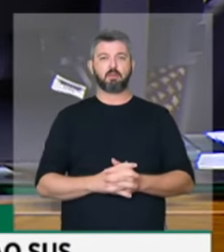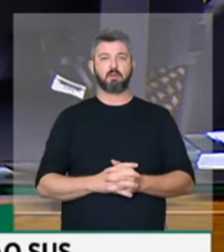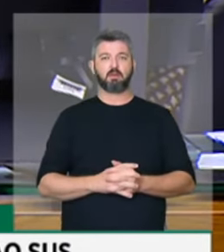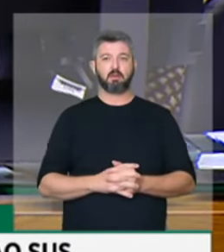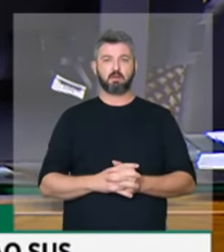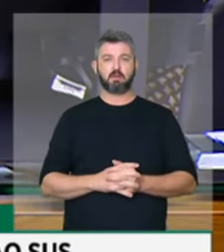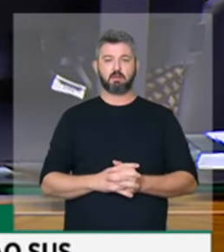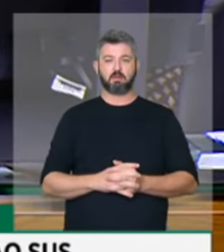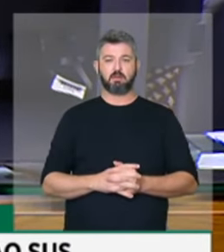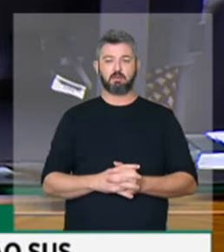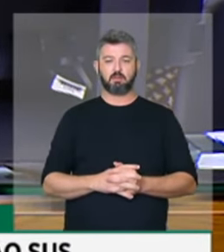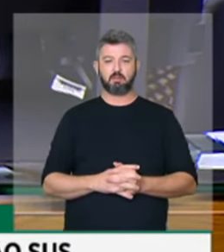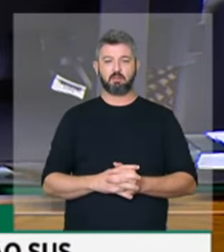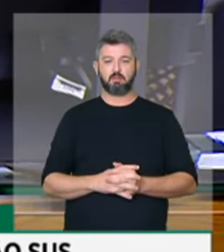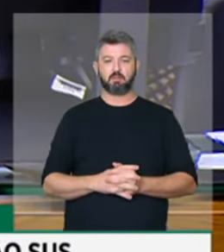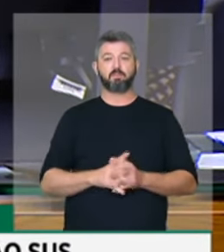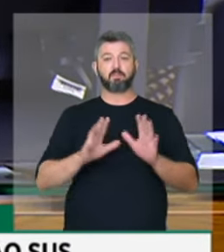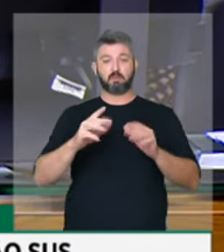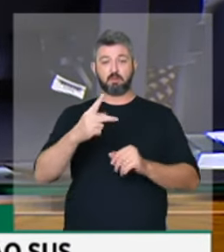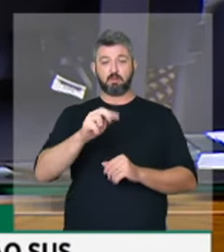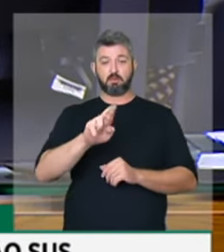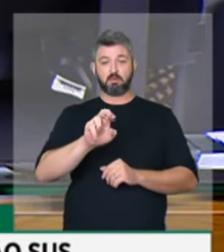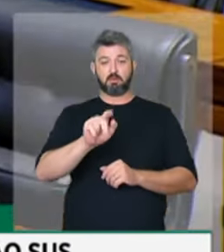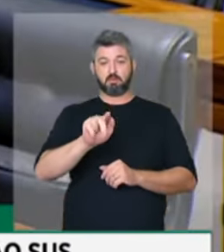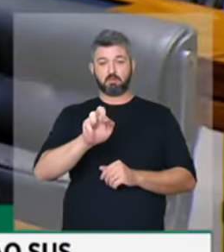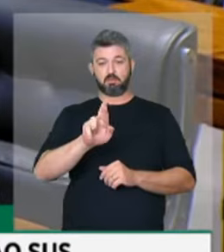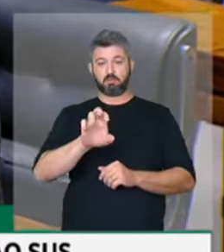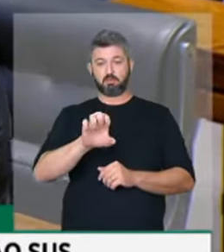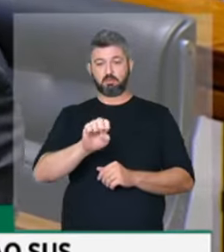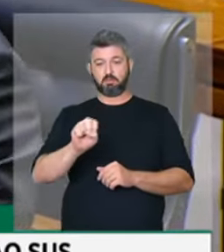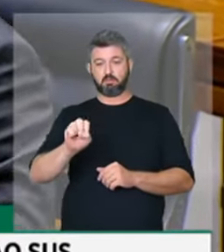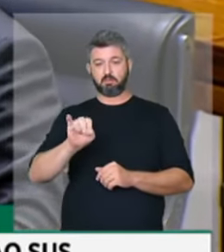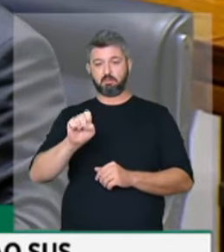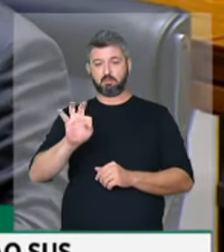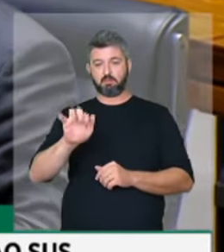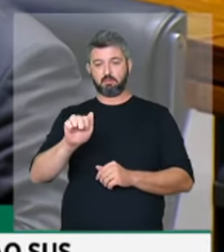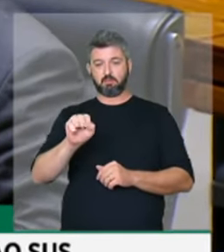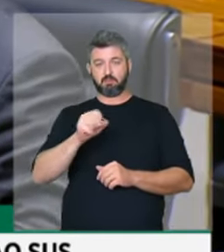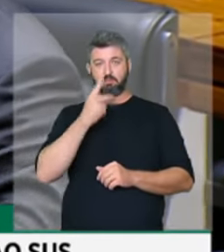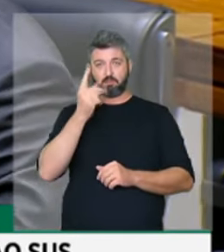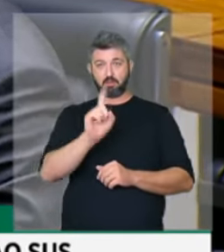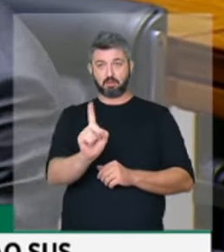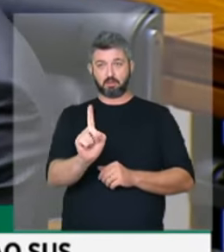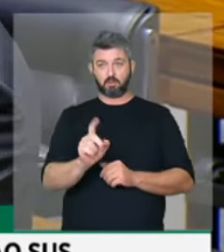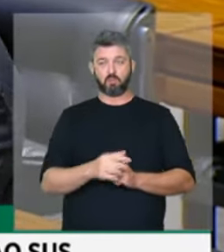[PRESIDENTE]: PROGRESSISTAS, COMO ORIENTA? [DEPUTADO]: PRESIDENTE, O PROGRESSISTAS ORIENTA NÃO, EU QUERO AQUI REGISTRAR O DEPUTADO JORGE